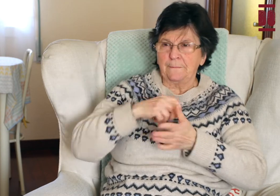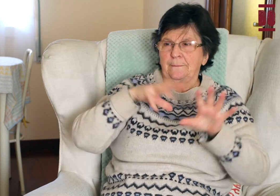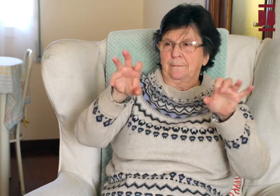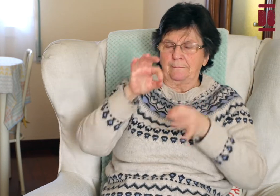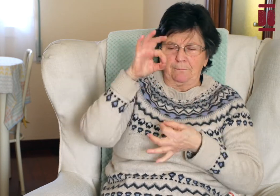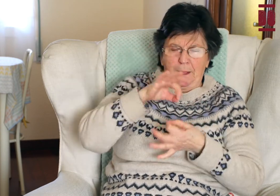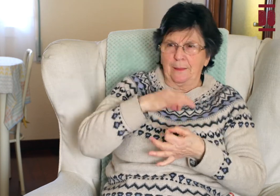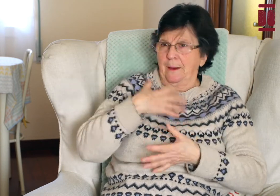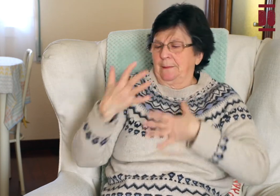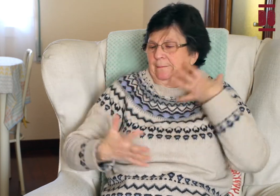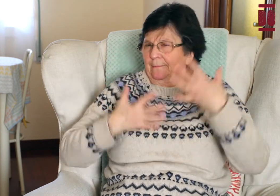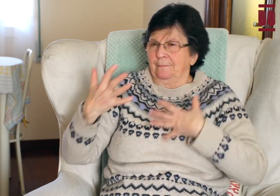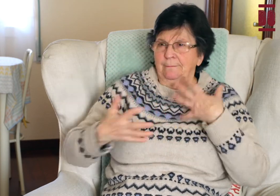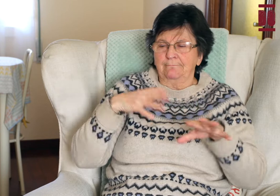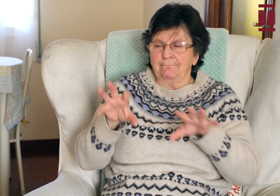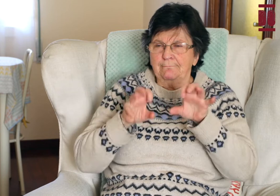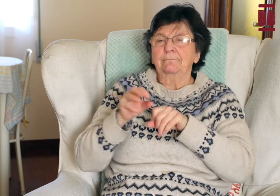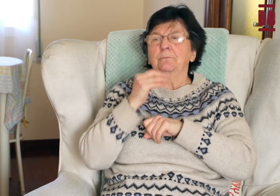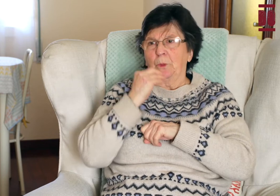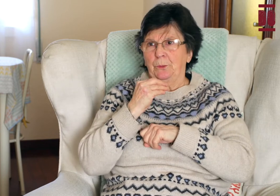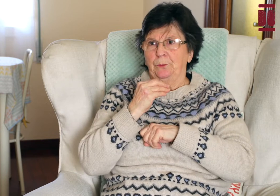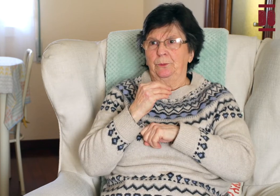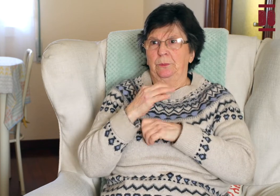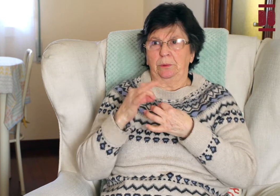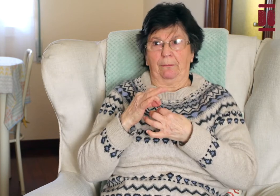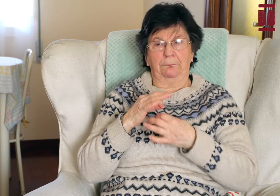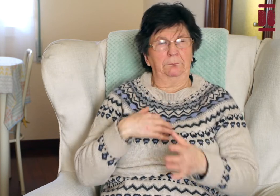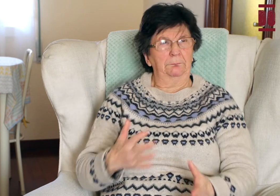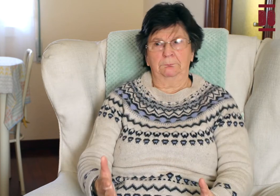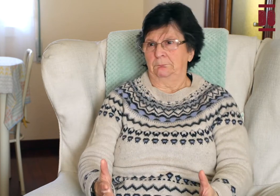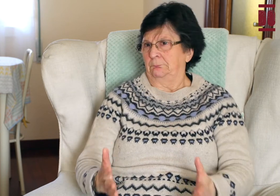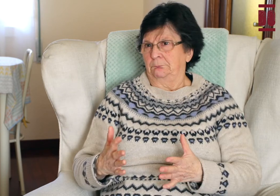Estaba motivada para aprender bien. ¡Coser me encantaba!